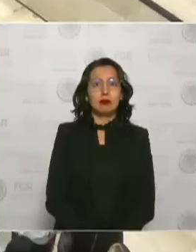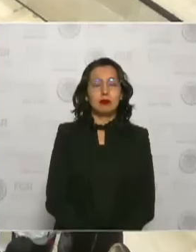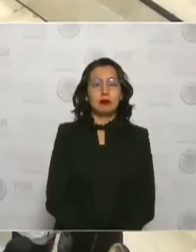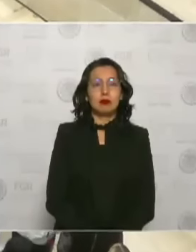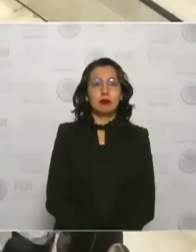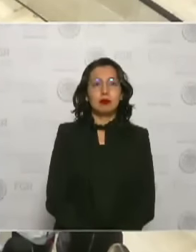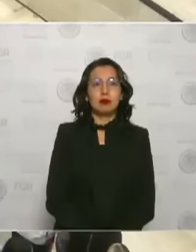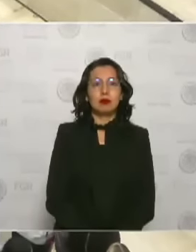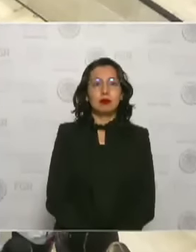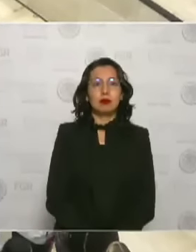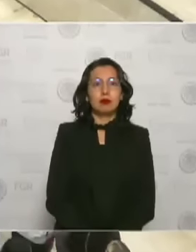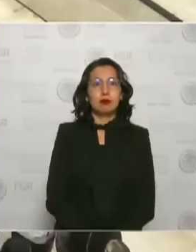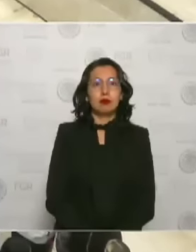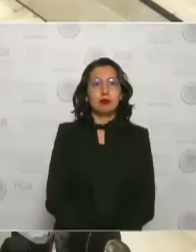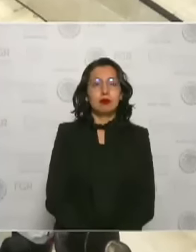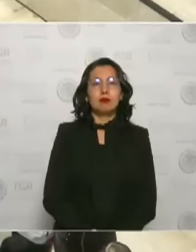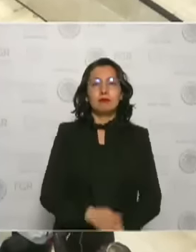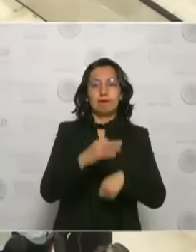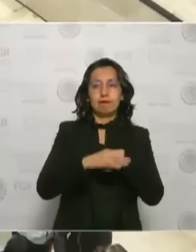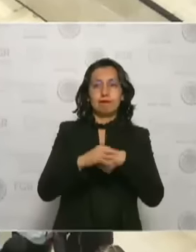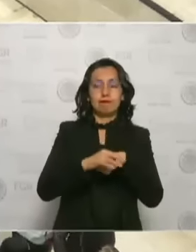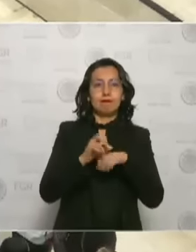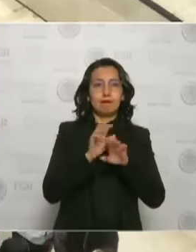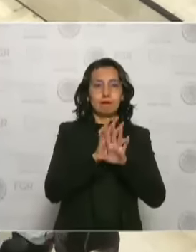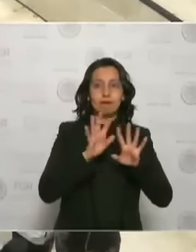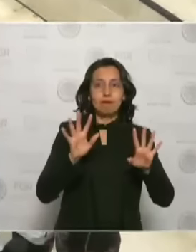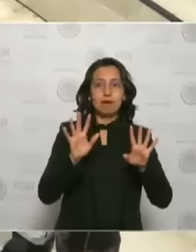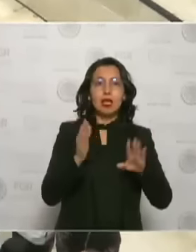En tanto se ubica nuestro presidio con ustedes, queremos por favor solicitar